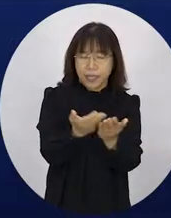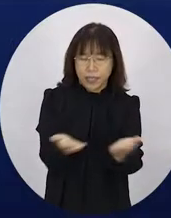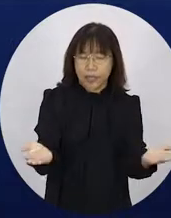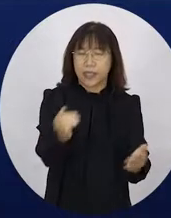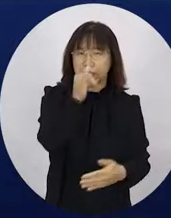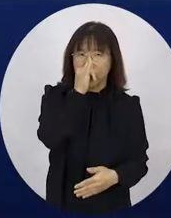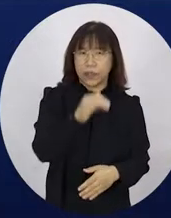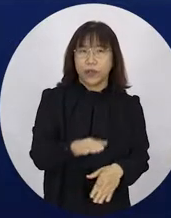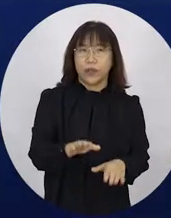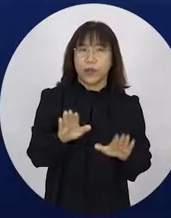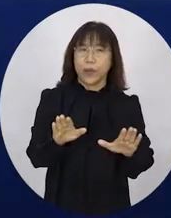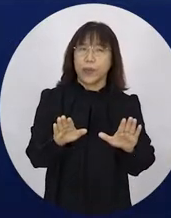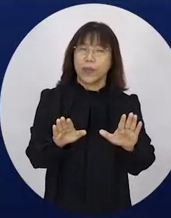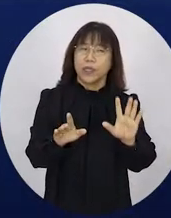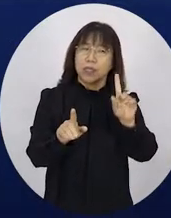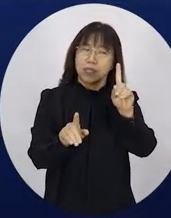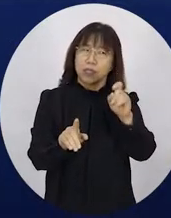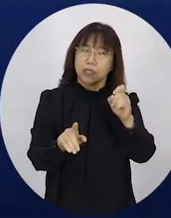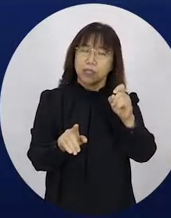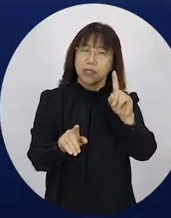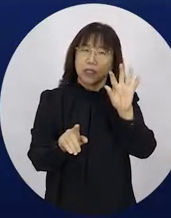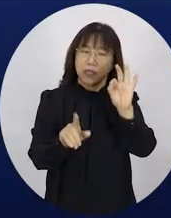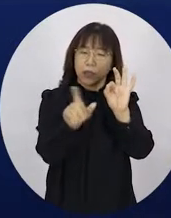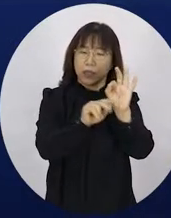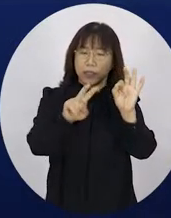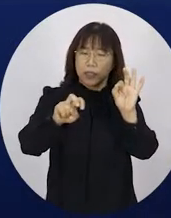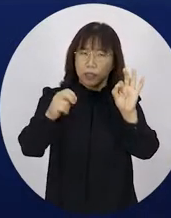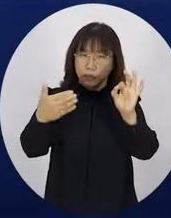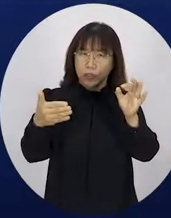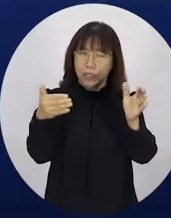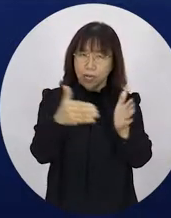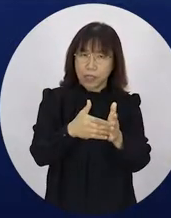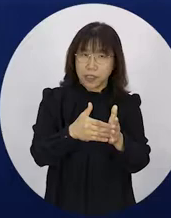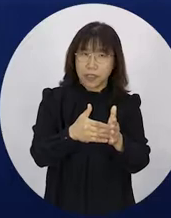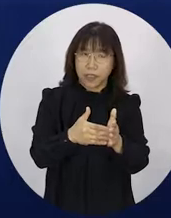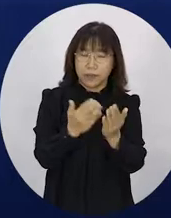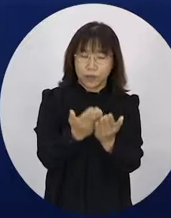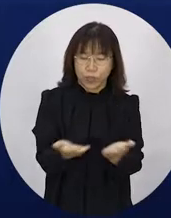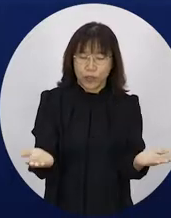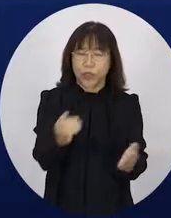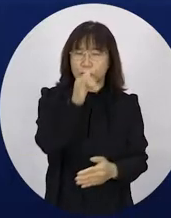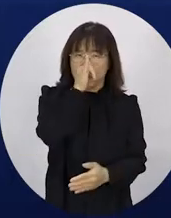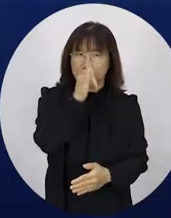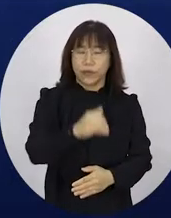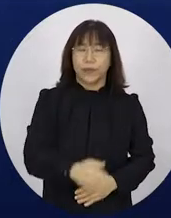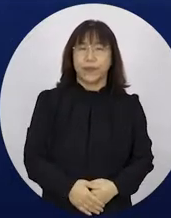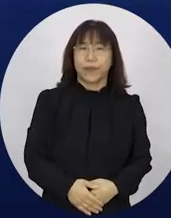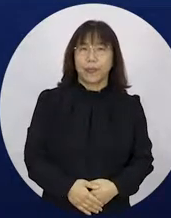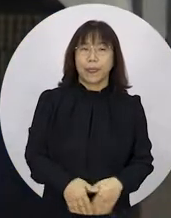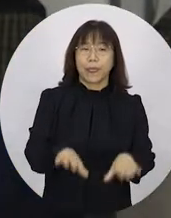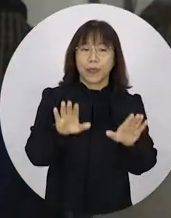今回の展示は来たる29日まで ガンソ文化院ギャラリー「ソ(서)」で開かれます。